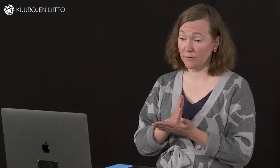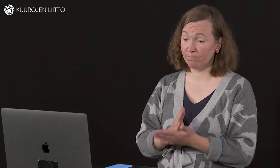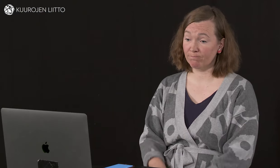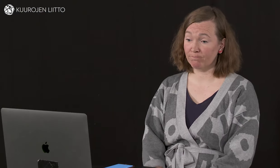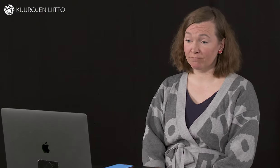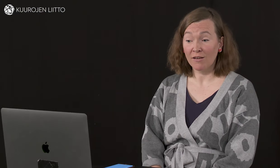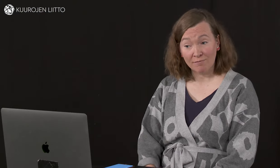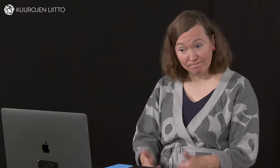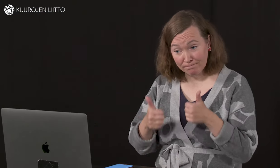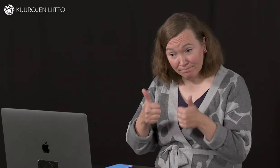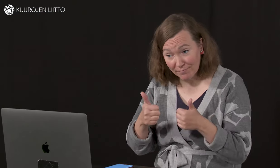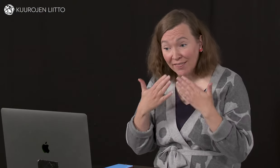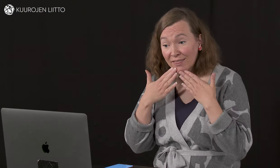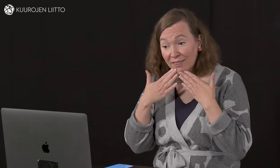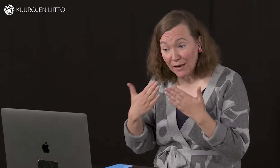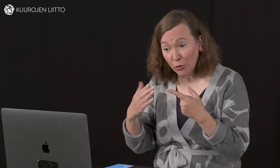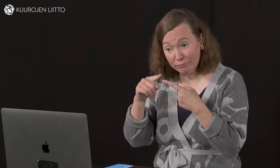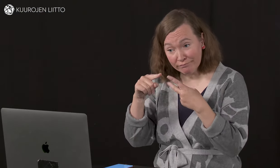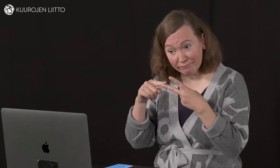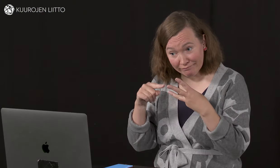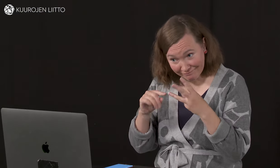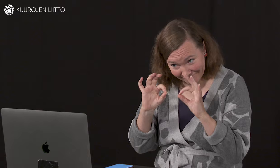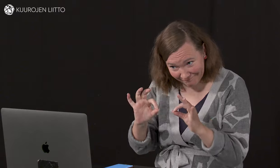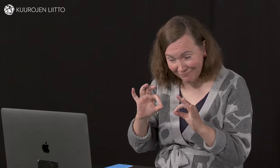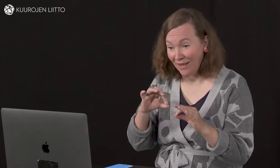Aivan totta. Kiitos näiden kolmen aiheen avaamisesta.